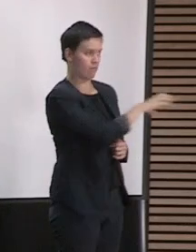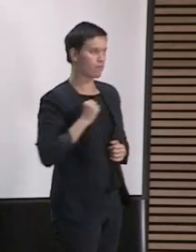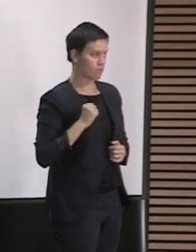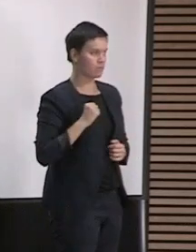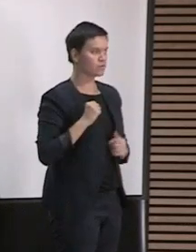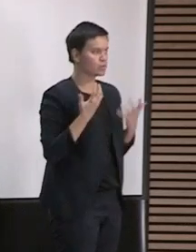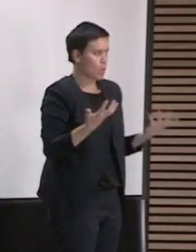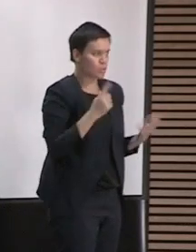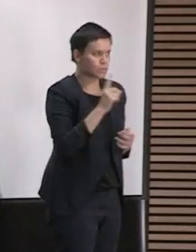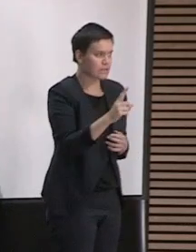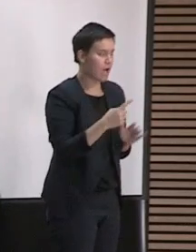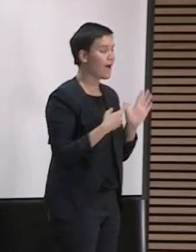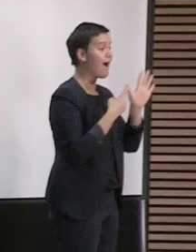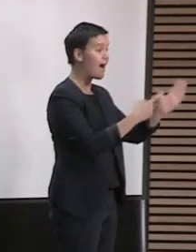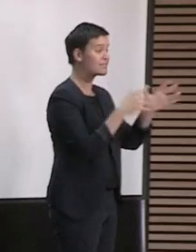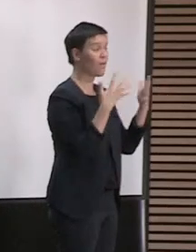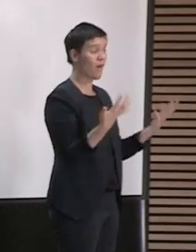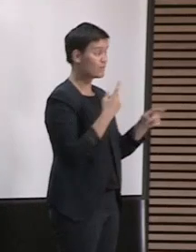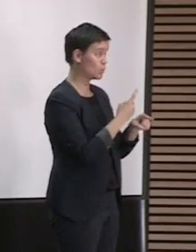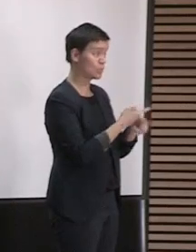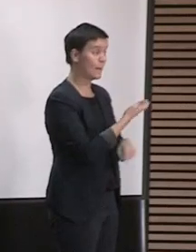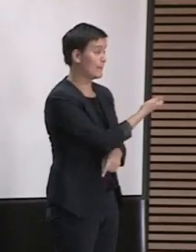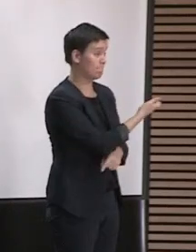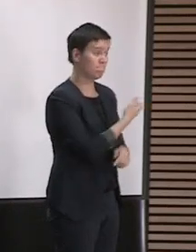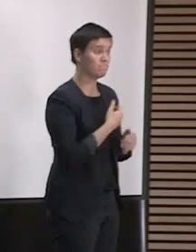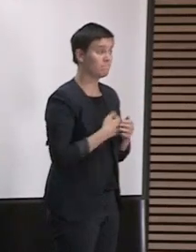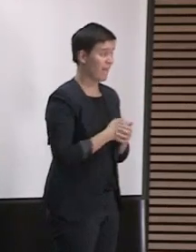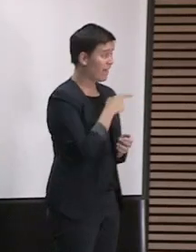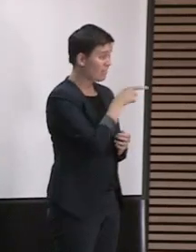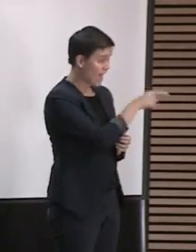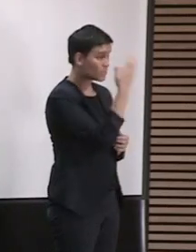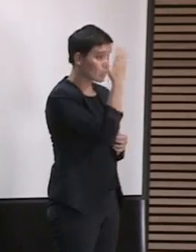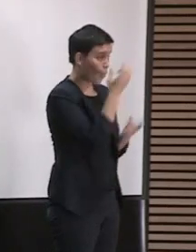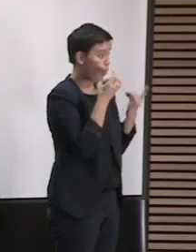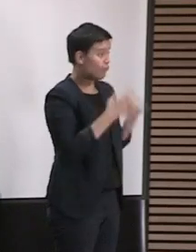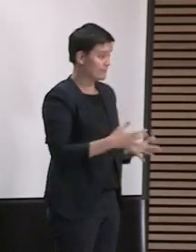Shaw ki te kii i te moni mo te Ka taea te kura karaka te tupu